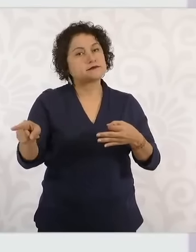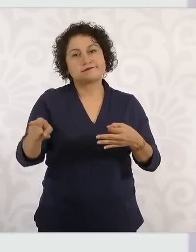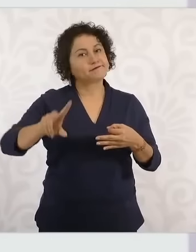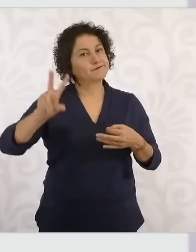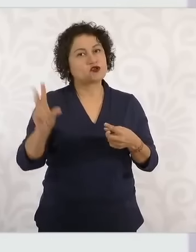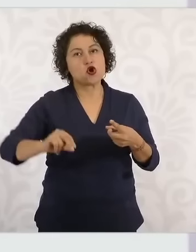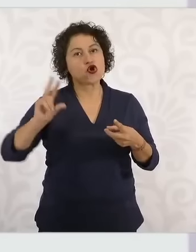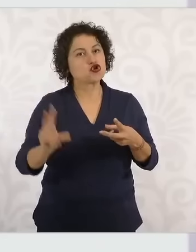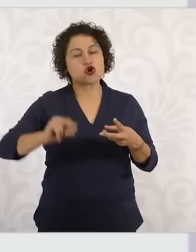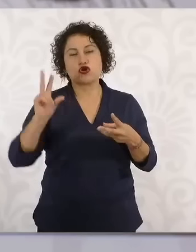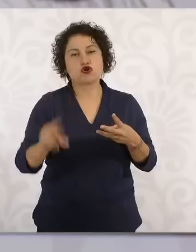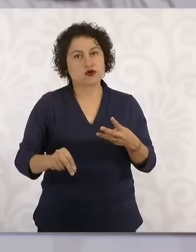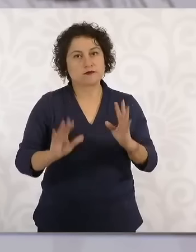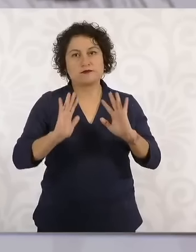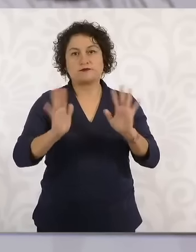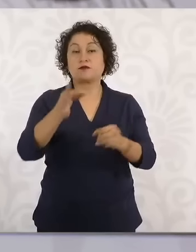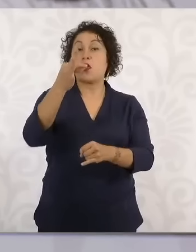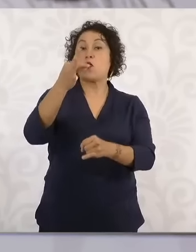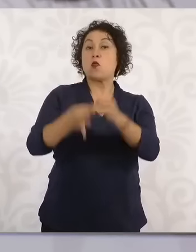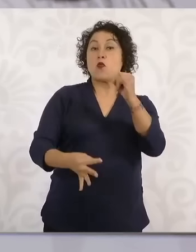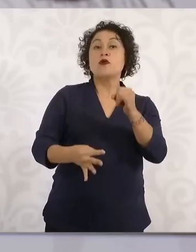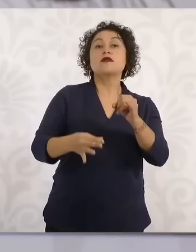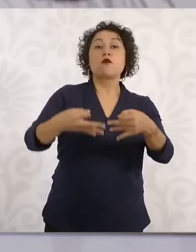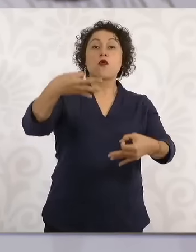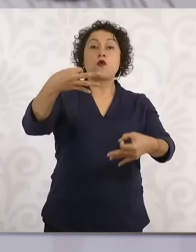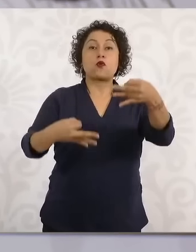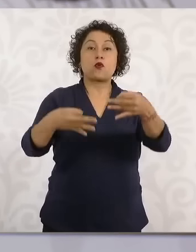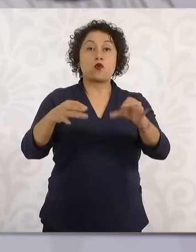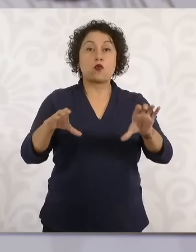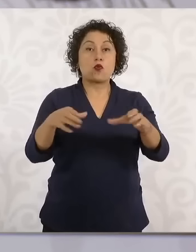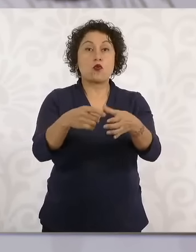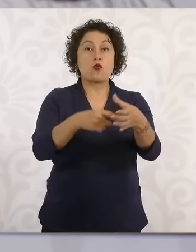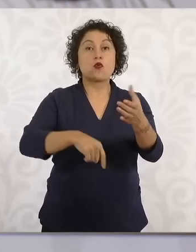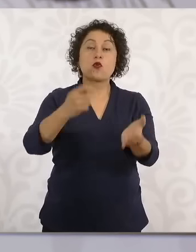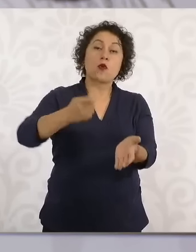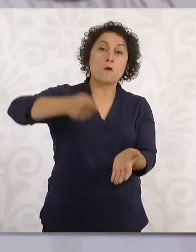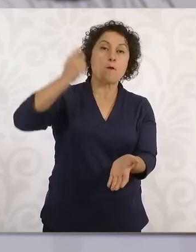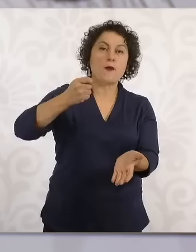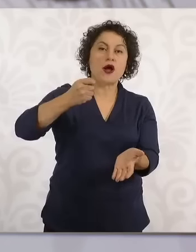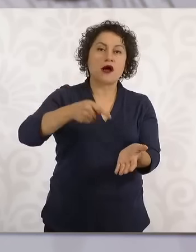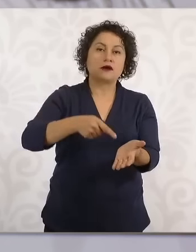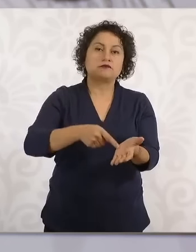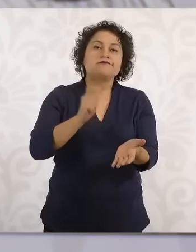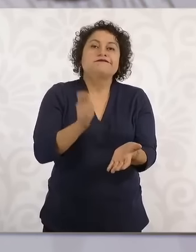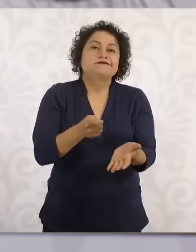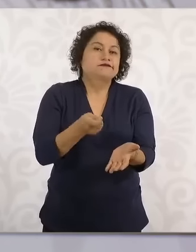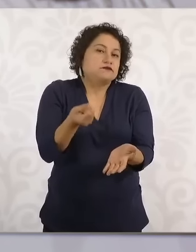y las resoluciones de los tribunales son en ese sentido. Entonces, como siempre lo hemos dicho,